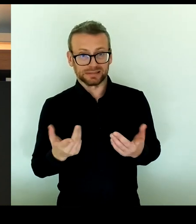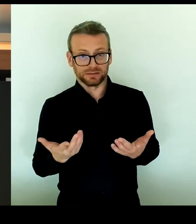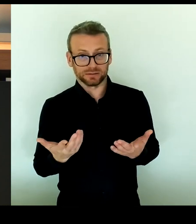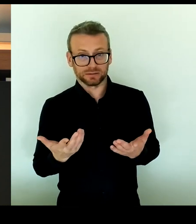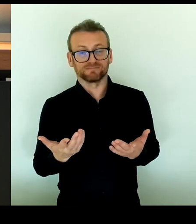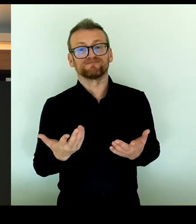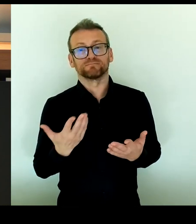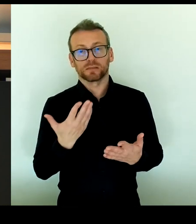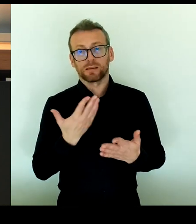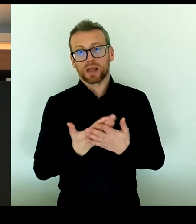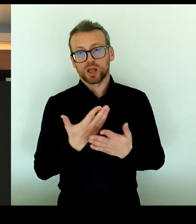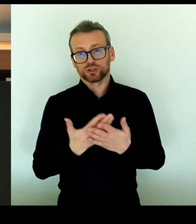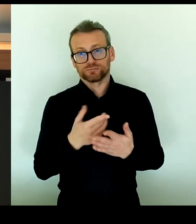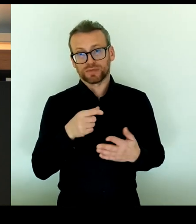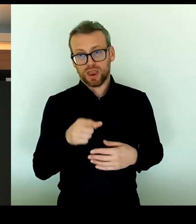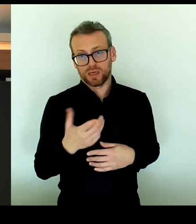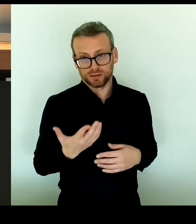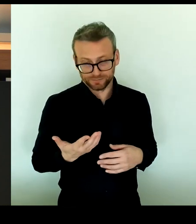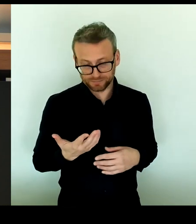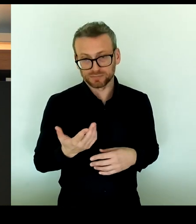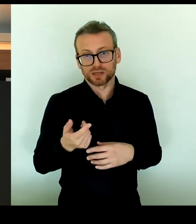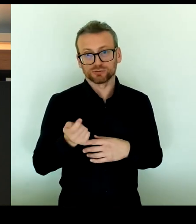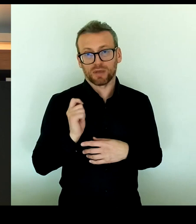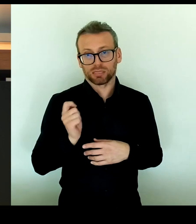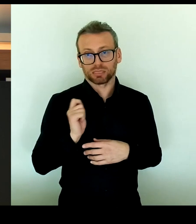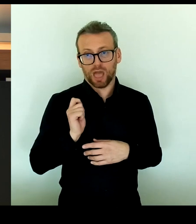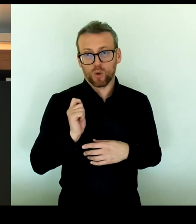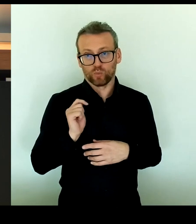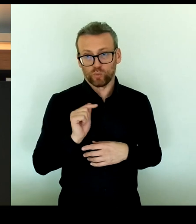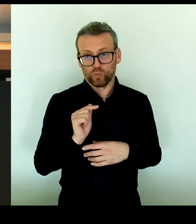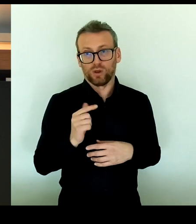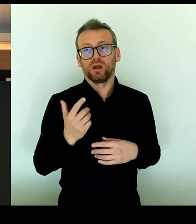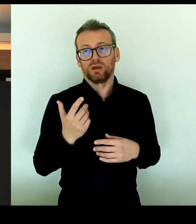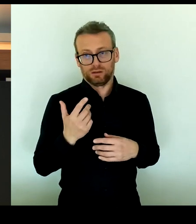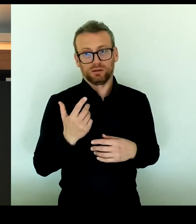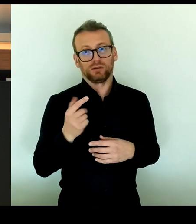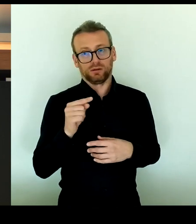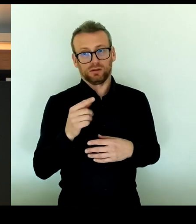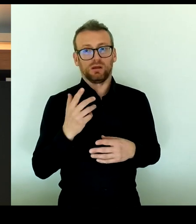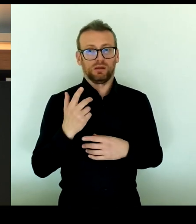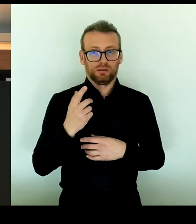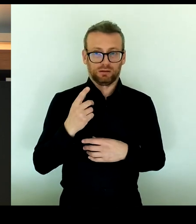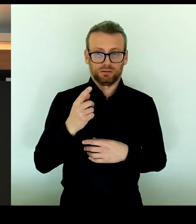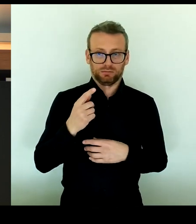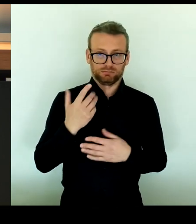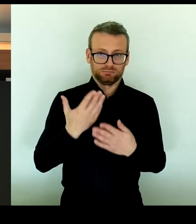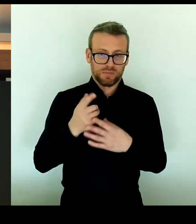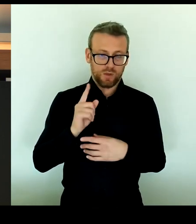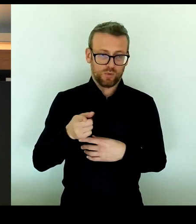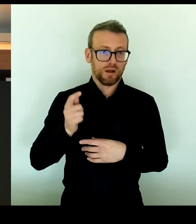Auch aus ökologischen Gründen ist es sinnvoll, lieber dicht und hoch zu bauen als niedrig und irgendwie breit ausgewählt,